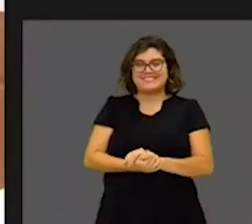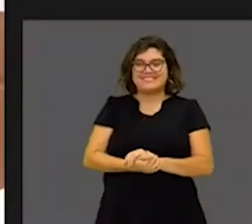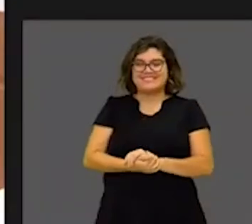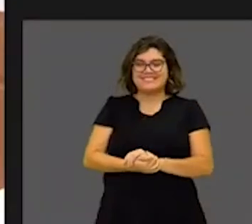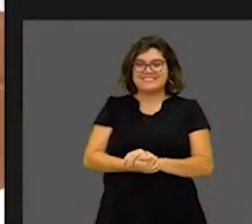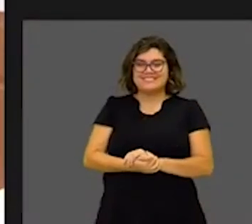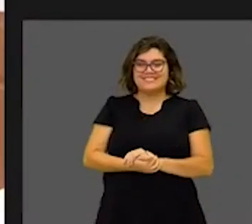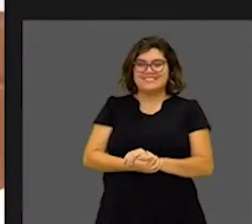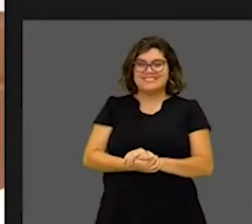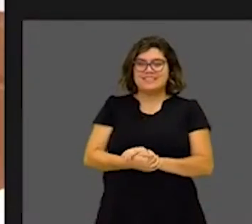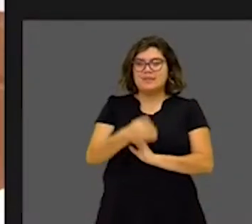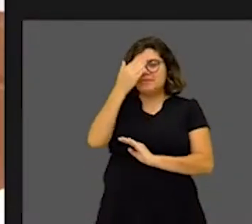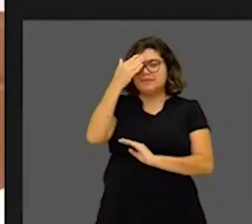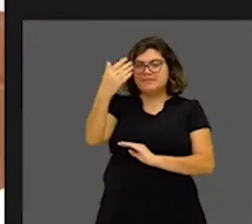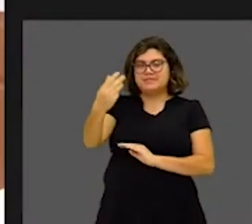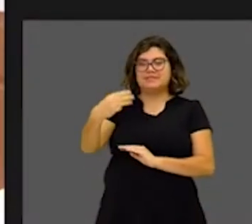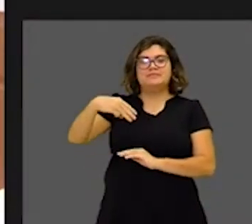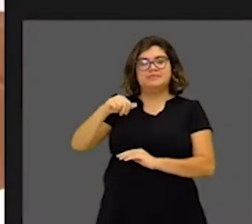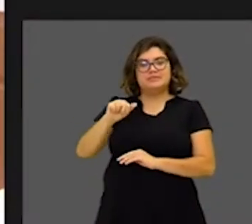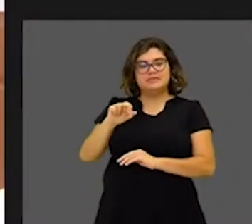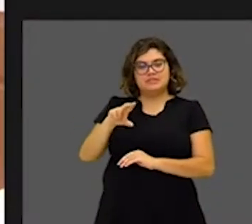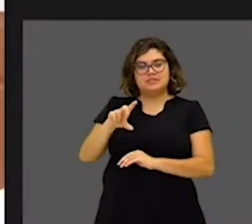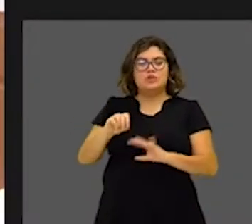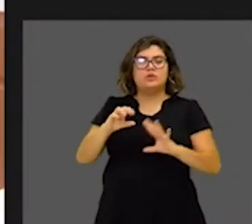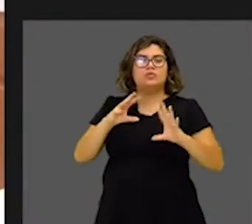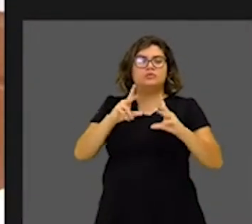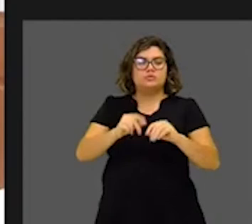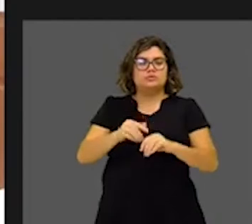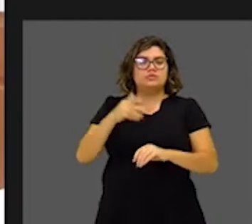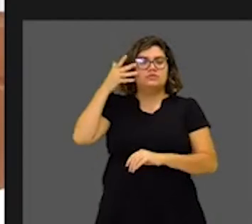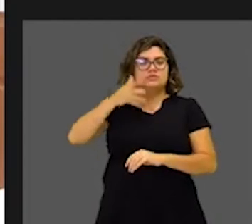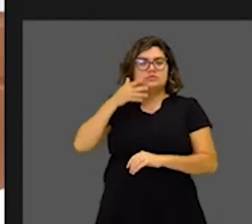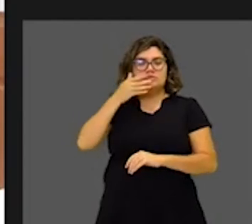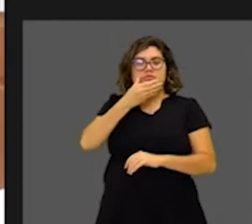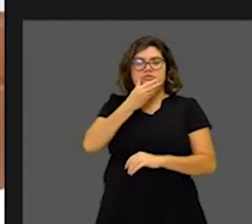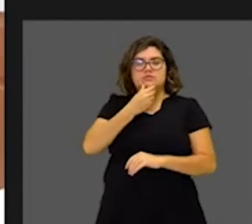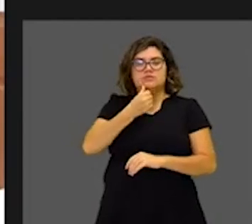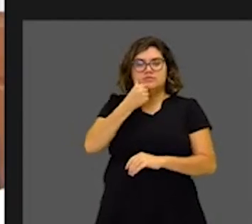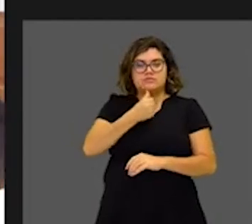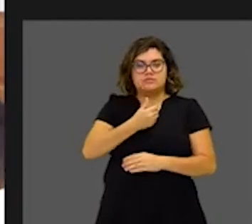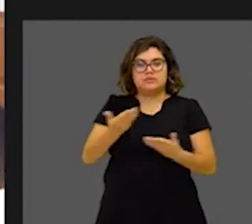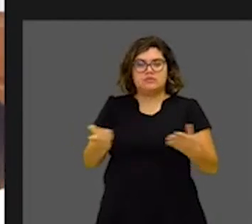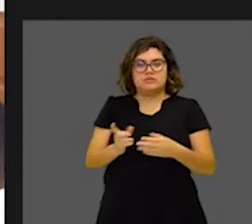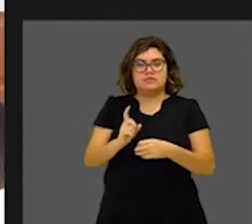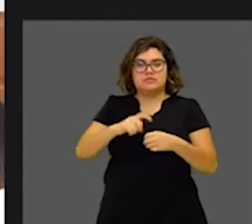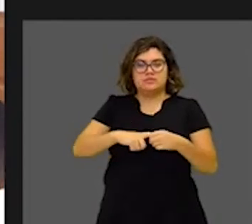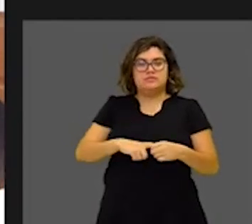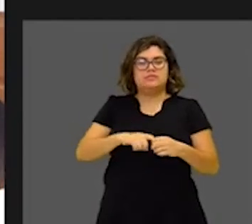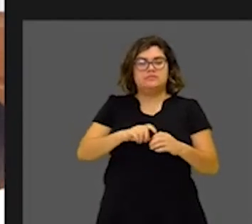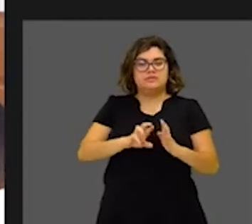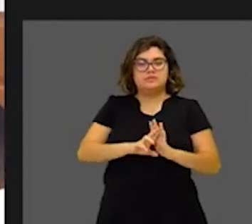professor Marcelo a todas as expositoras expositor na mesa e o devolvo a palavra cerimonial e